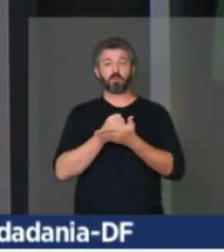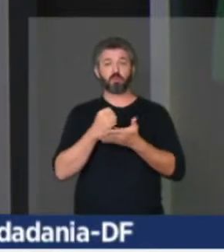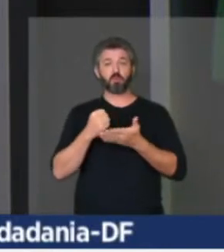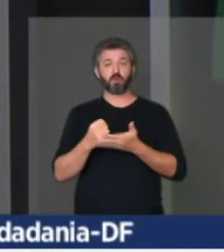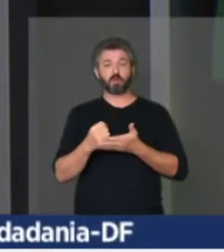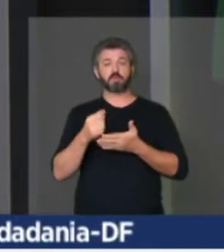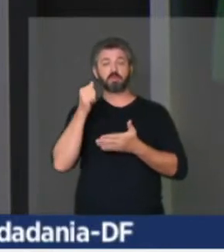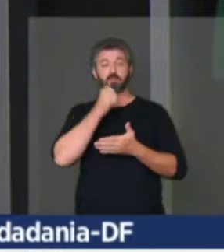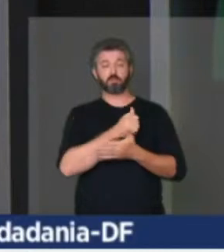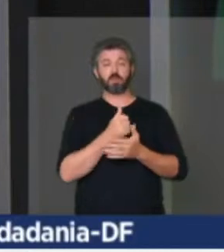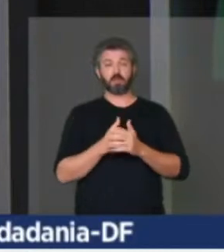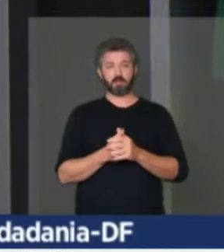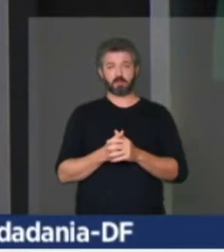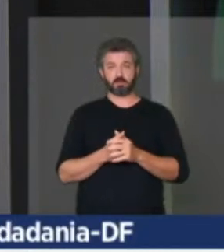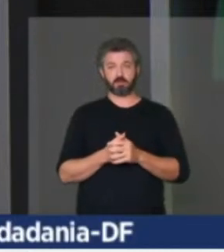OCASIÃO EM QUE O EMPREGADOR, DELIBERADAMENTE OPTARA POR